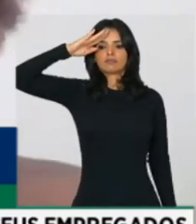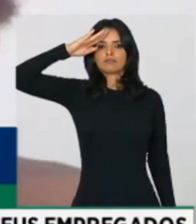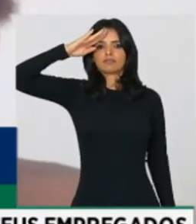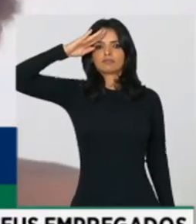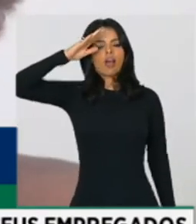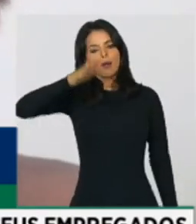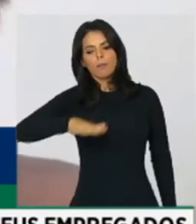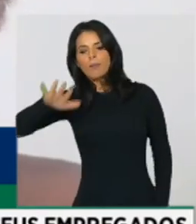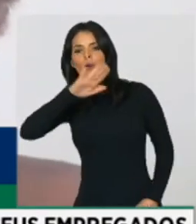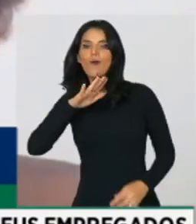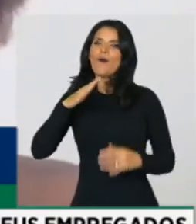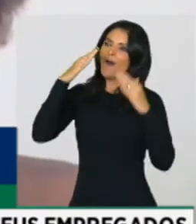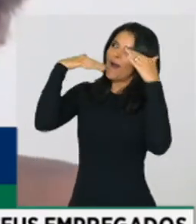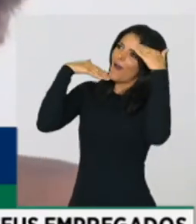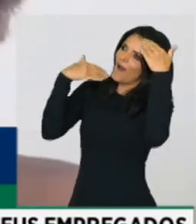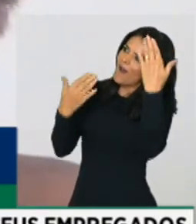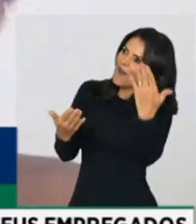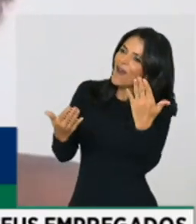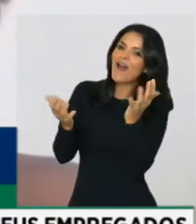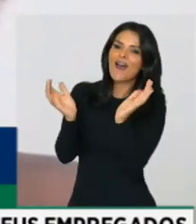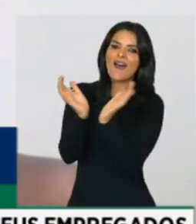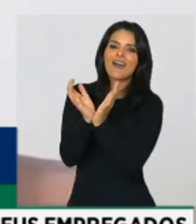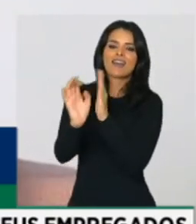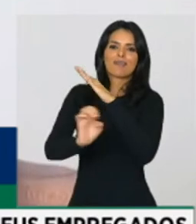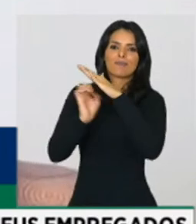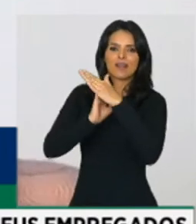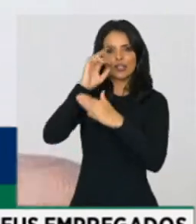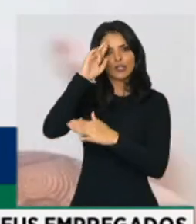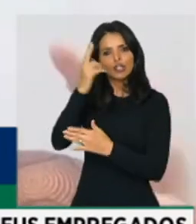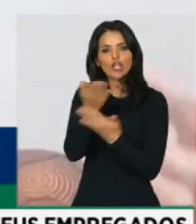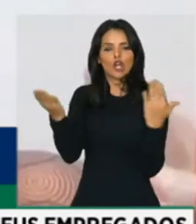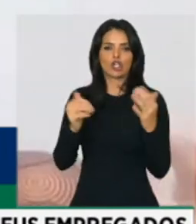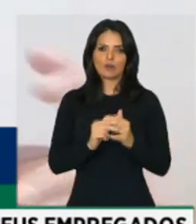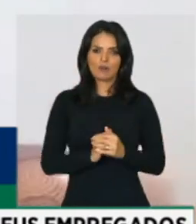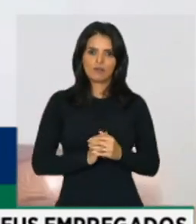SETOR EMPRESARIAL QUE BATE CONTINÊNCIA PARA O VIL METAL. E NÃO BATE CONTINÊNCIA PARA O POVO BRASILEIRO. POR ISSO